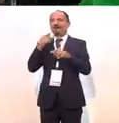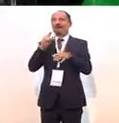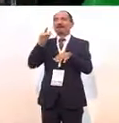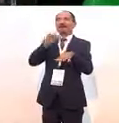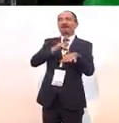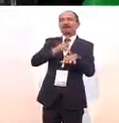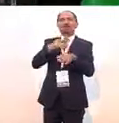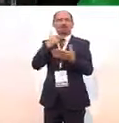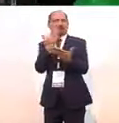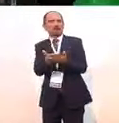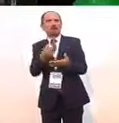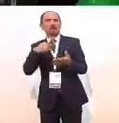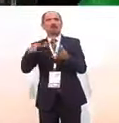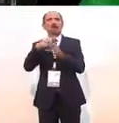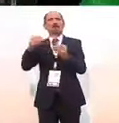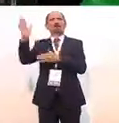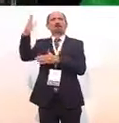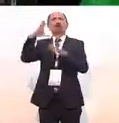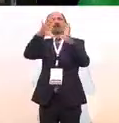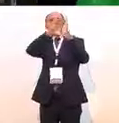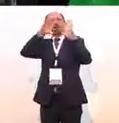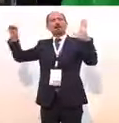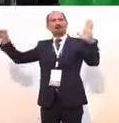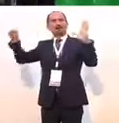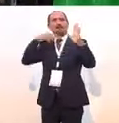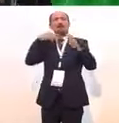questa proposta l’ha fatta in Emilia Romagna, quando faceva il presidente del consiglio